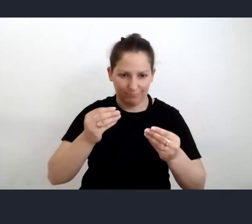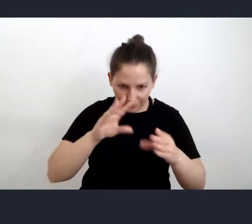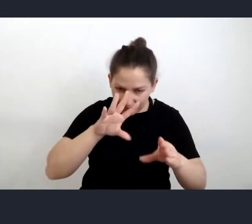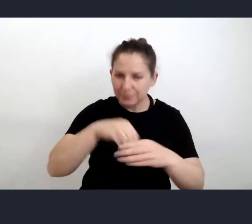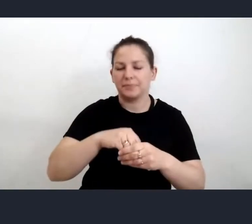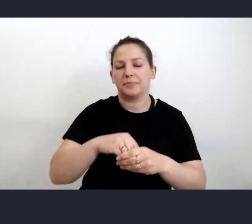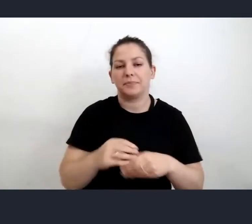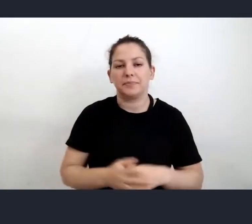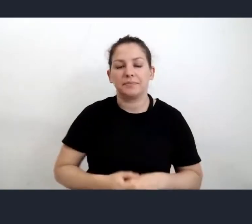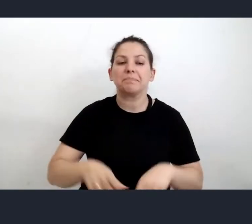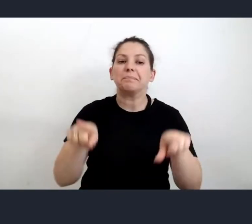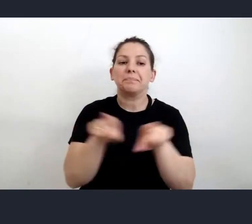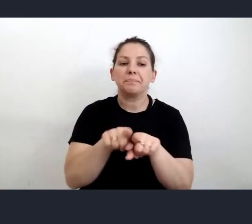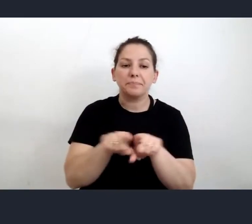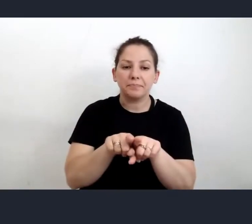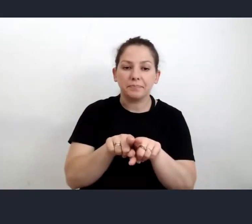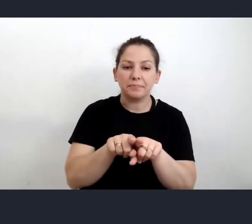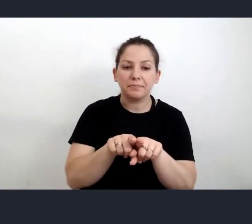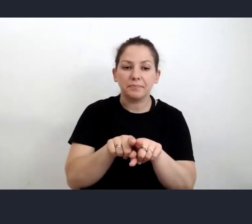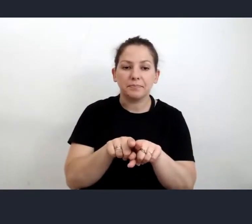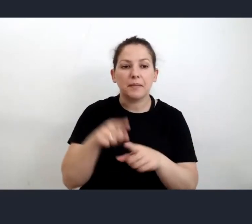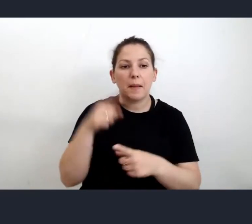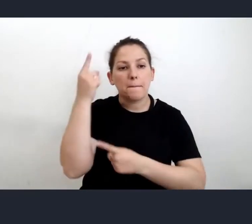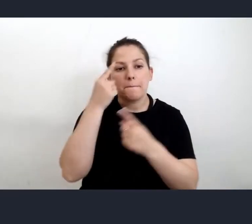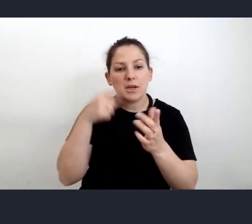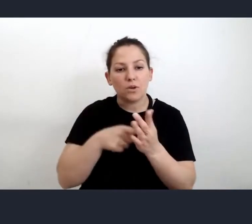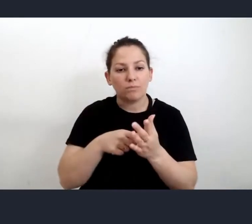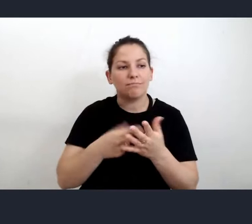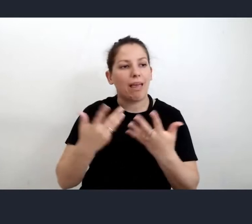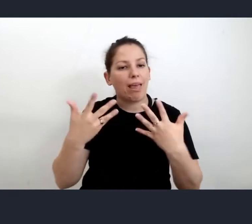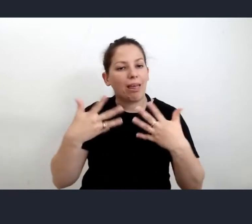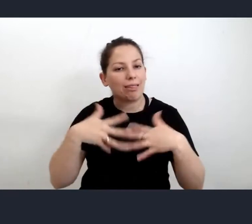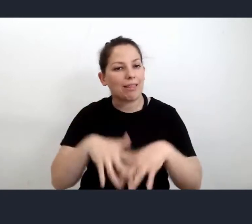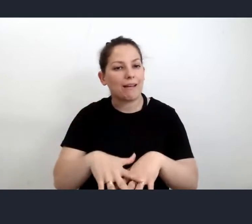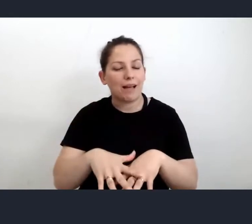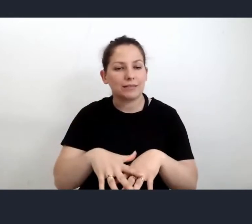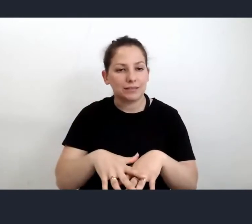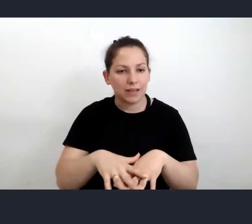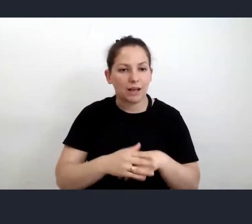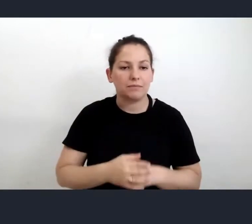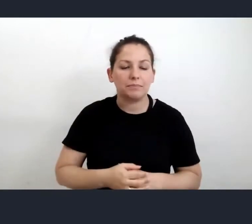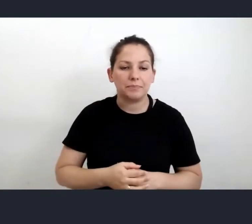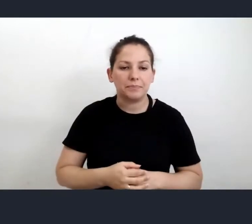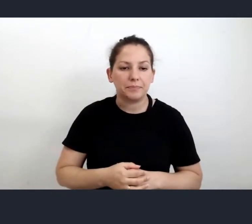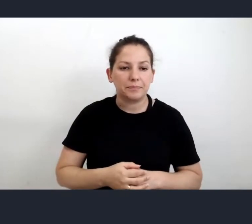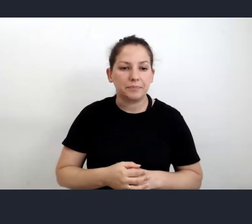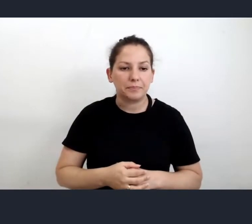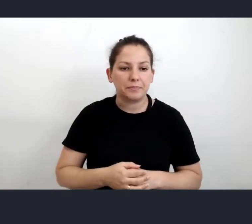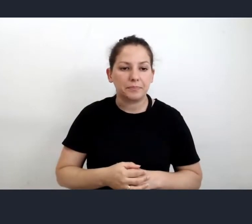Zarówno myśląc o integracji w sensie myślenia